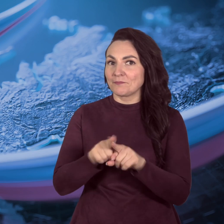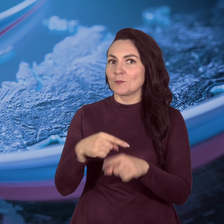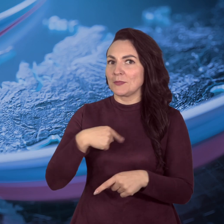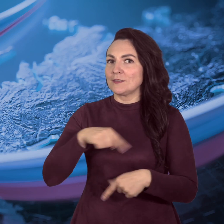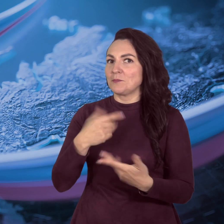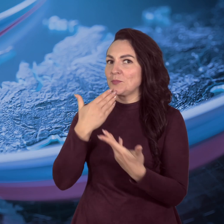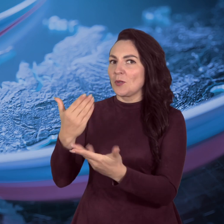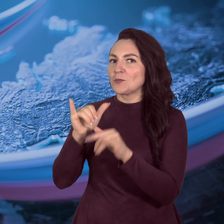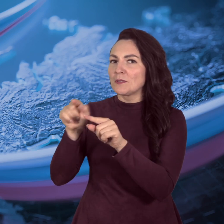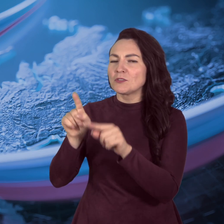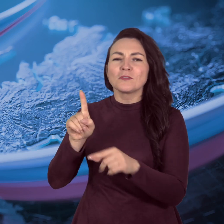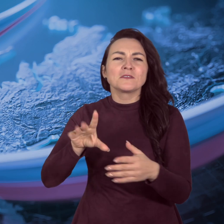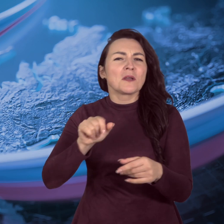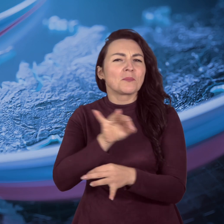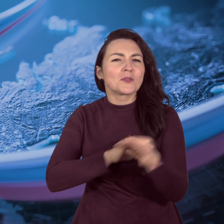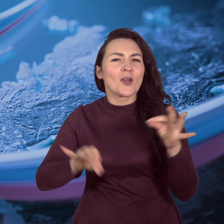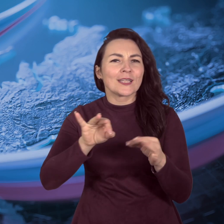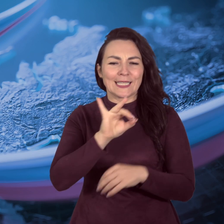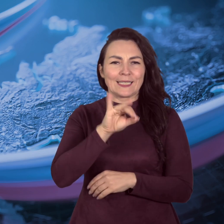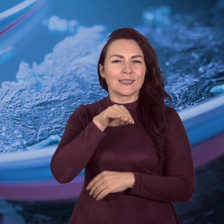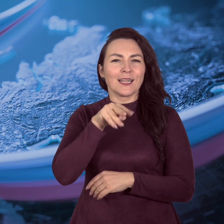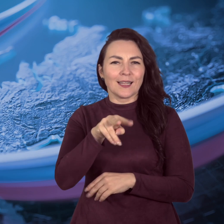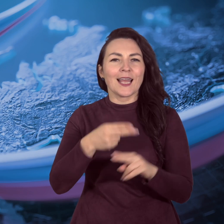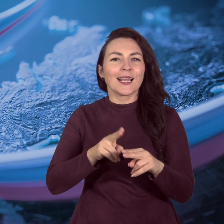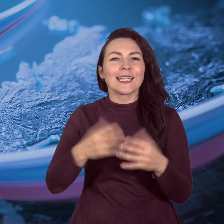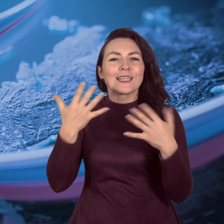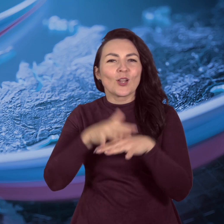Также мы спросили у него, что такое проект ИТЛ